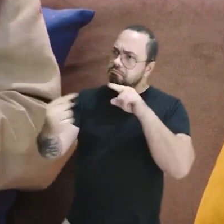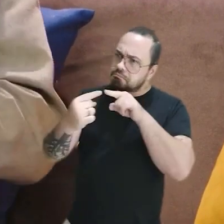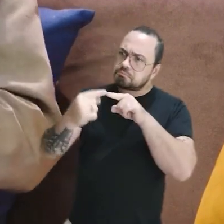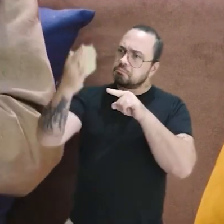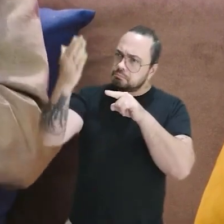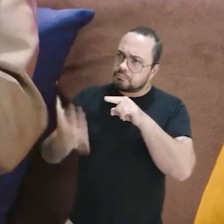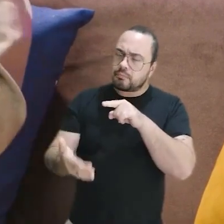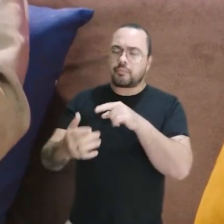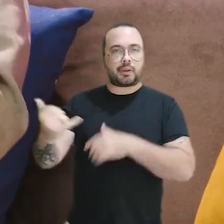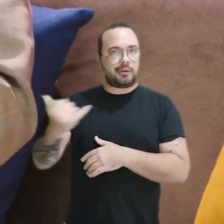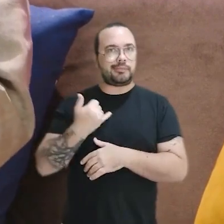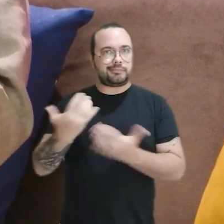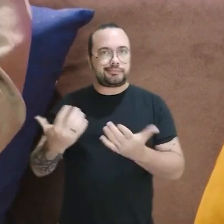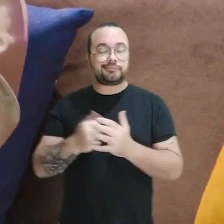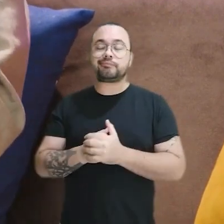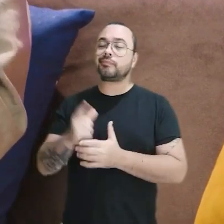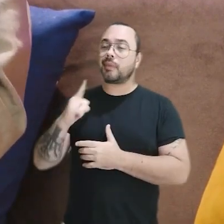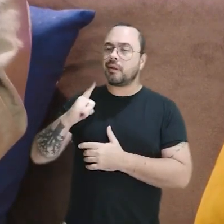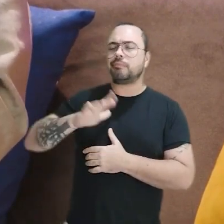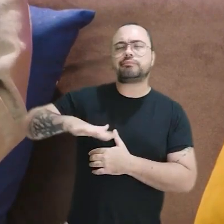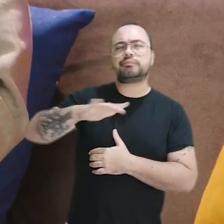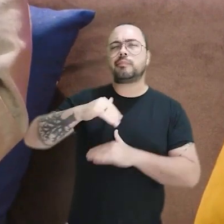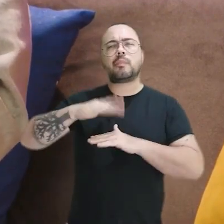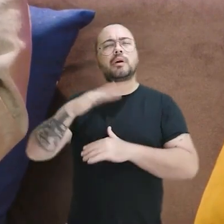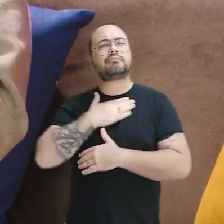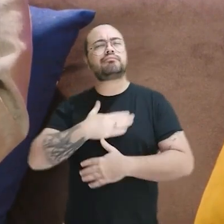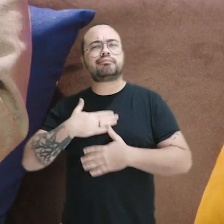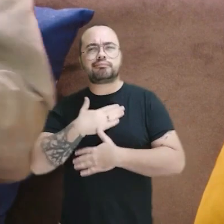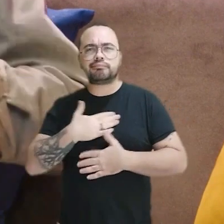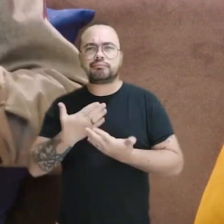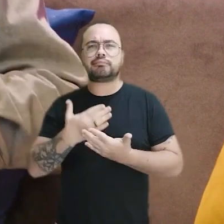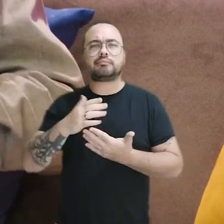fala pra mim, porque lá tem as... As coisas que eu mais gosto, assim, que... Que são as coisas que eu sempre